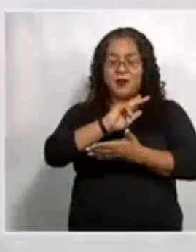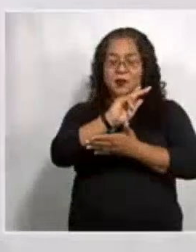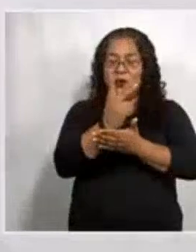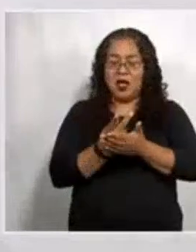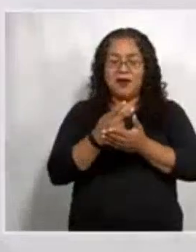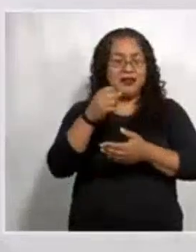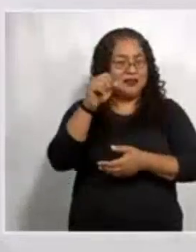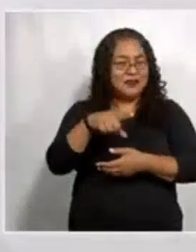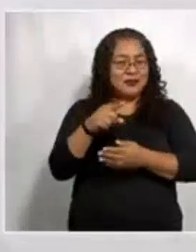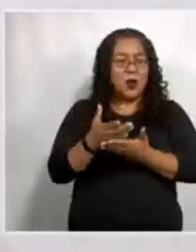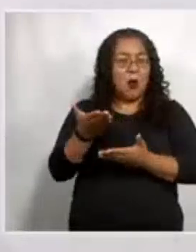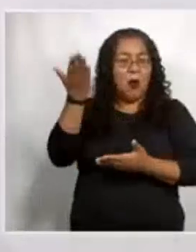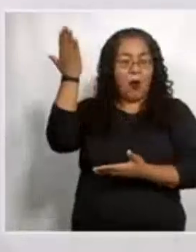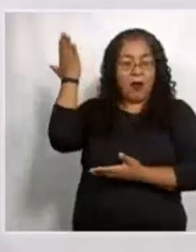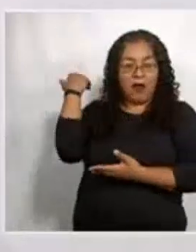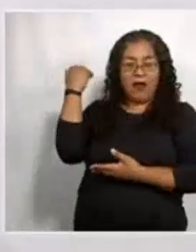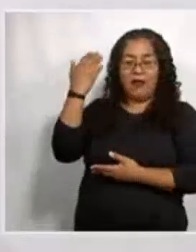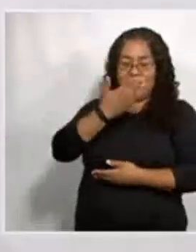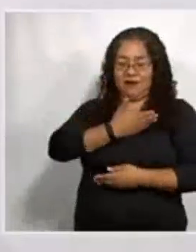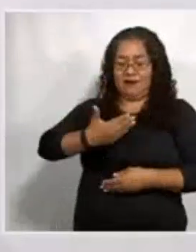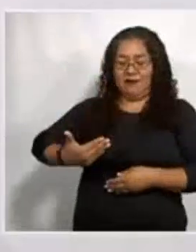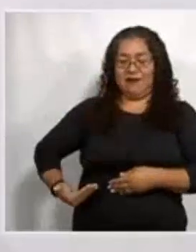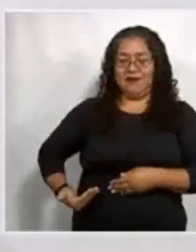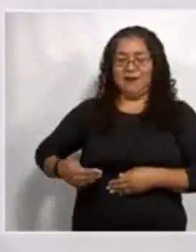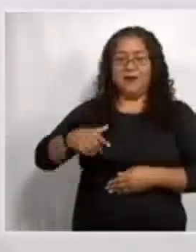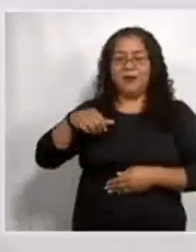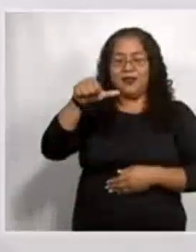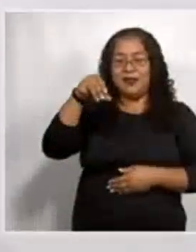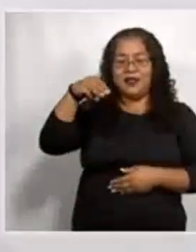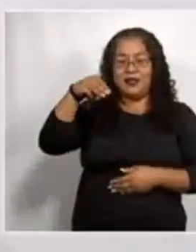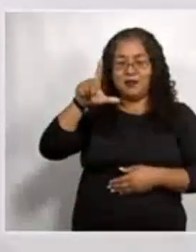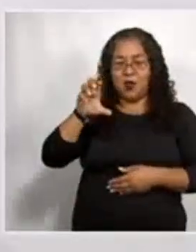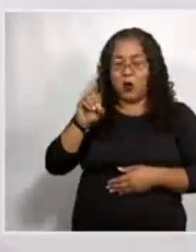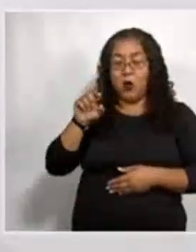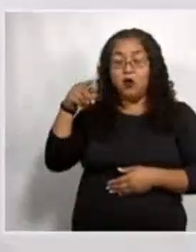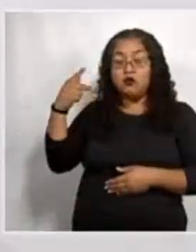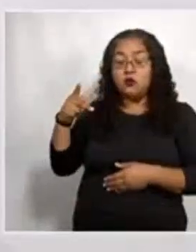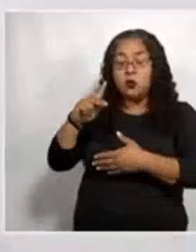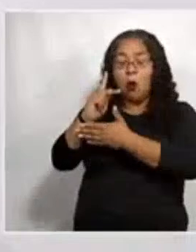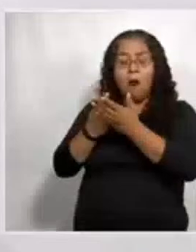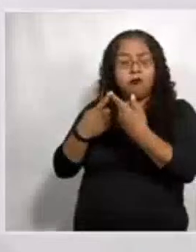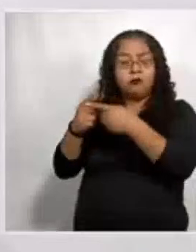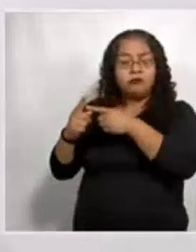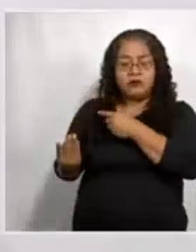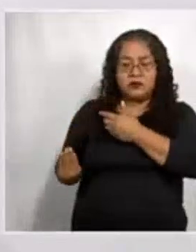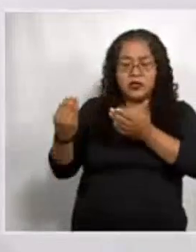dejó el presidente López Obrador, que hoy son derechos constitucionales establecidos en la